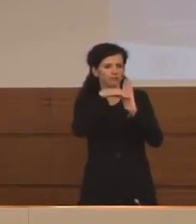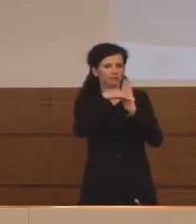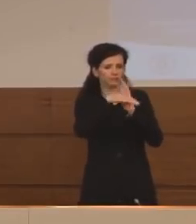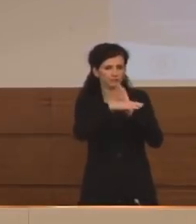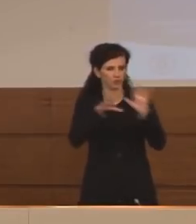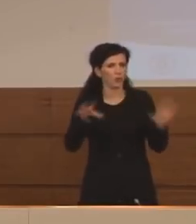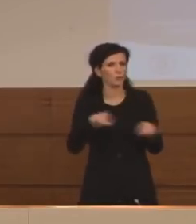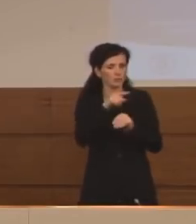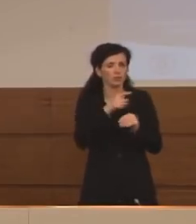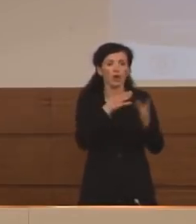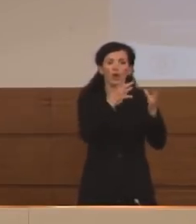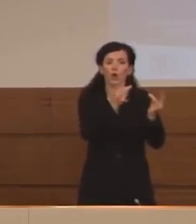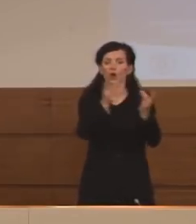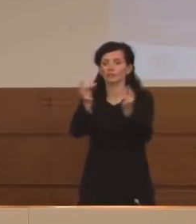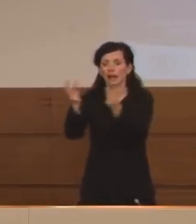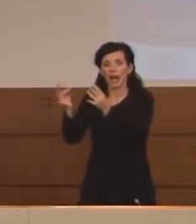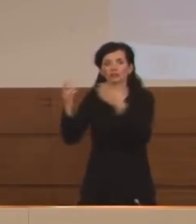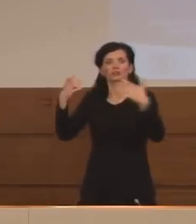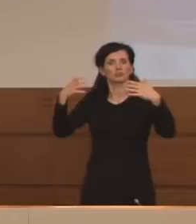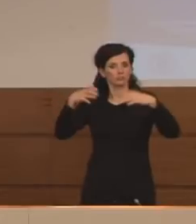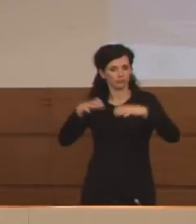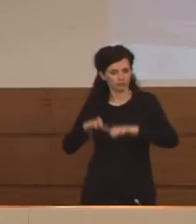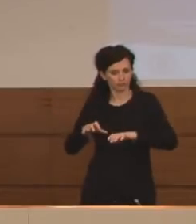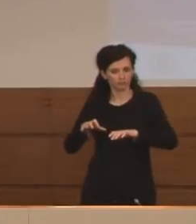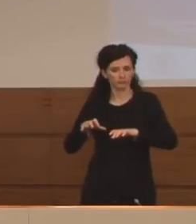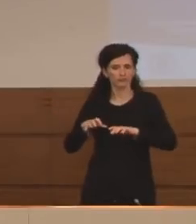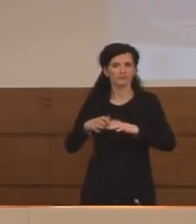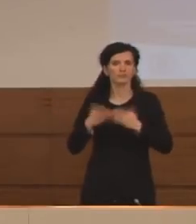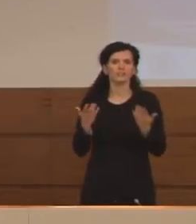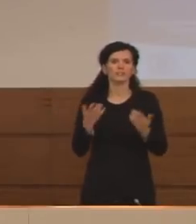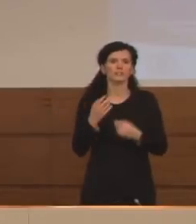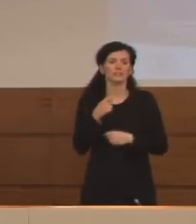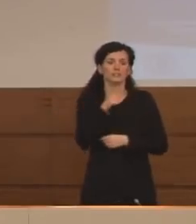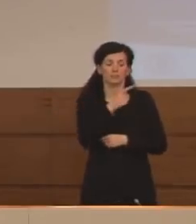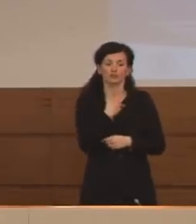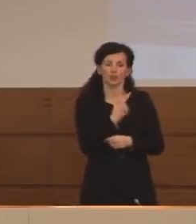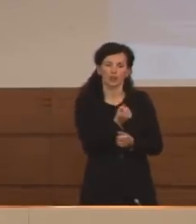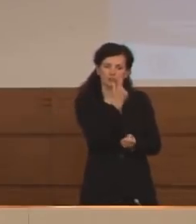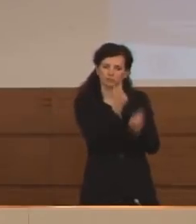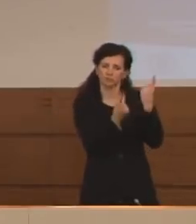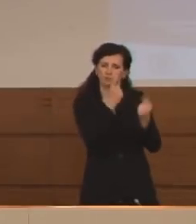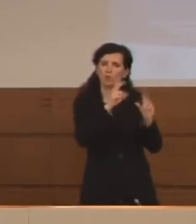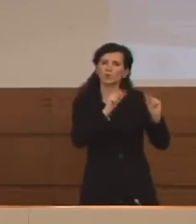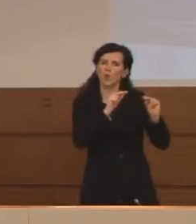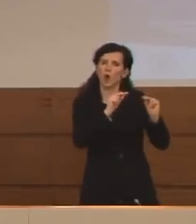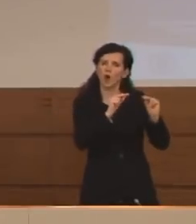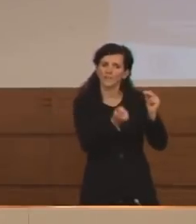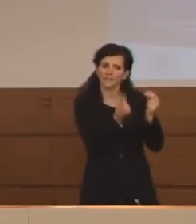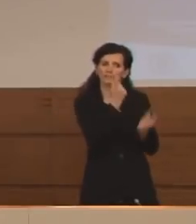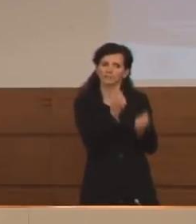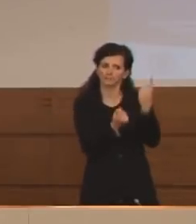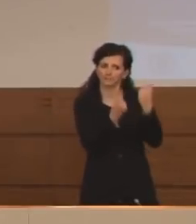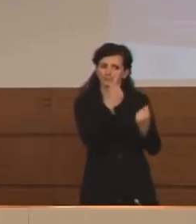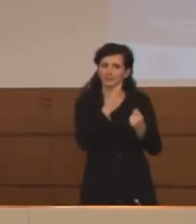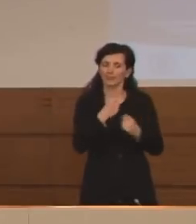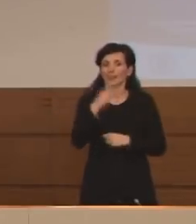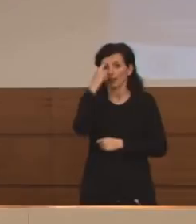Stimiamo una diminuzione del numero di nuovi casi. Naturalmente io faccio l'epidemiologo, l'ho sempre detto, l'ho detto anche pubblicamente